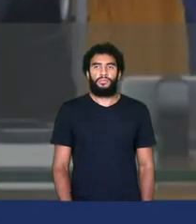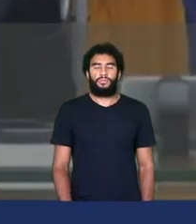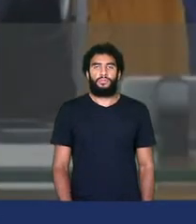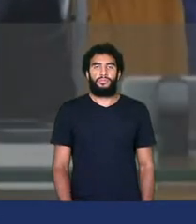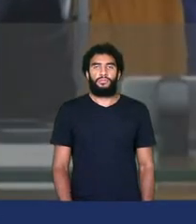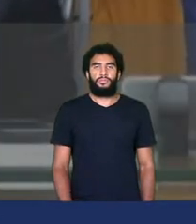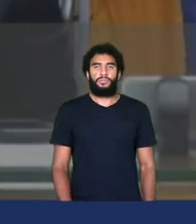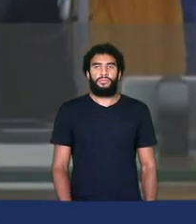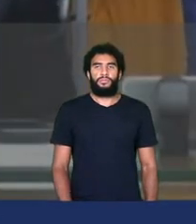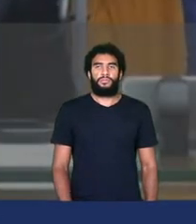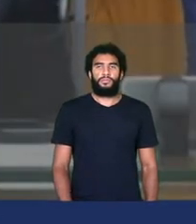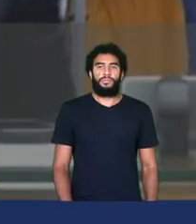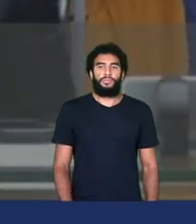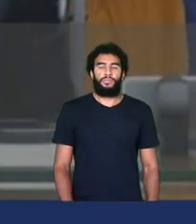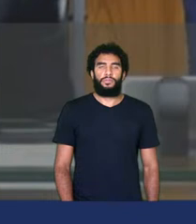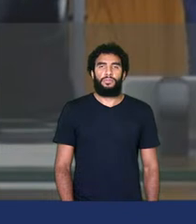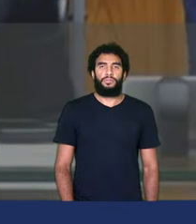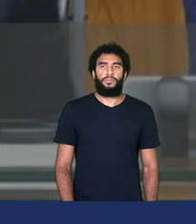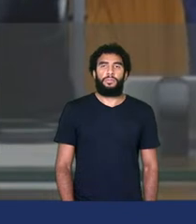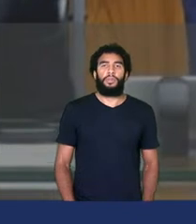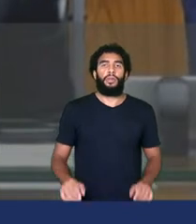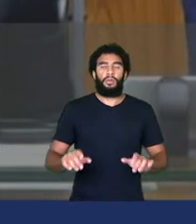NOVO. CORRETO? -- [PRESIDENTE]: A ORIENTAÇÃO QUE ESTÁ NO PAINEL O SENHOR ESTÁ MANTENDO